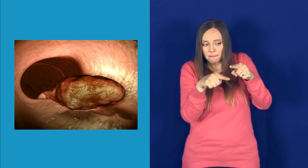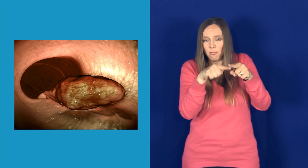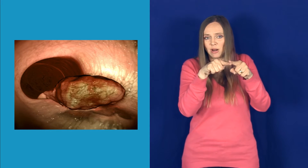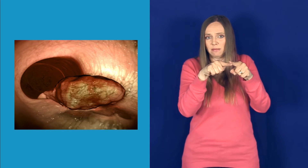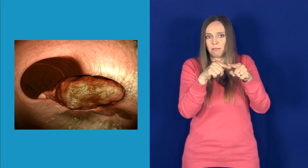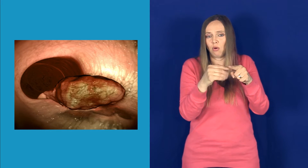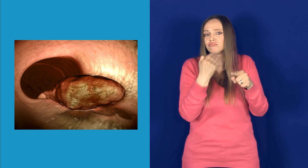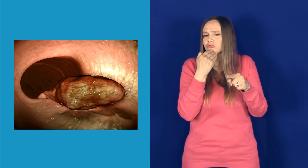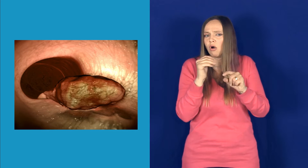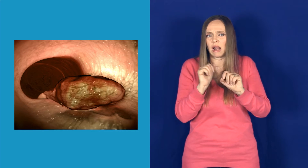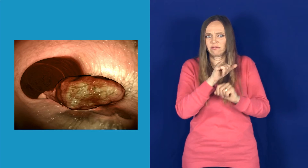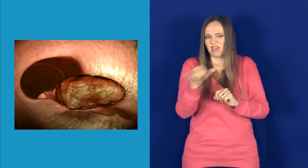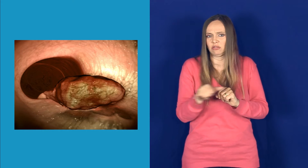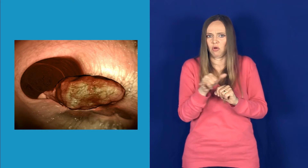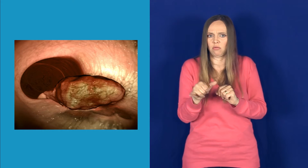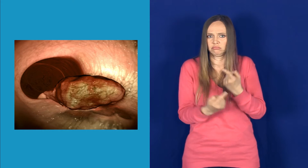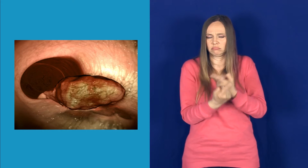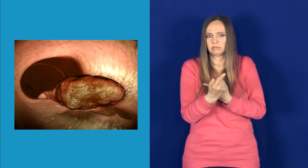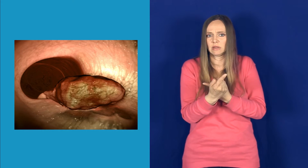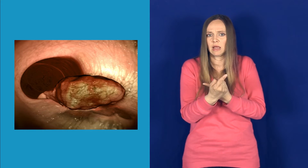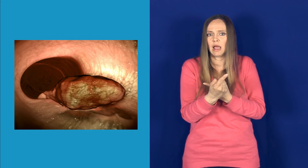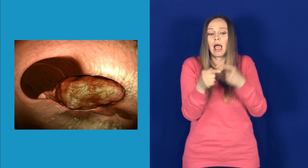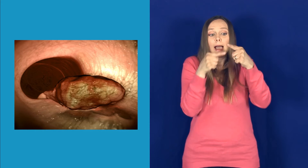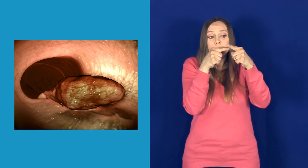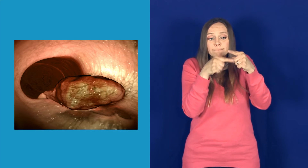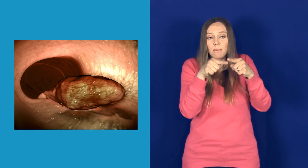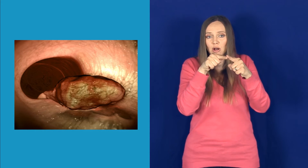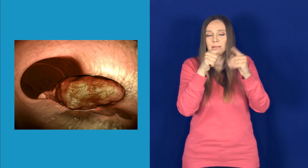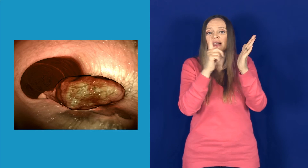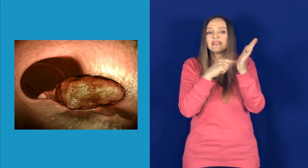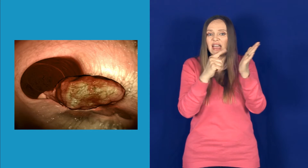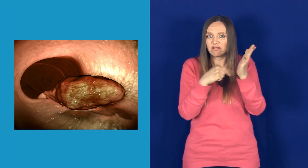Polipe največkrat odkrijejo pri osebah, starejših od 50 let.